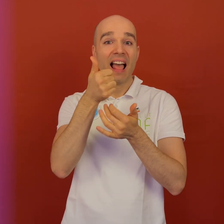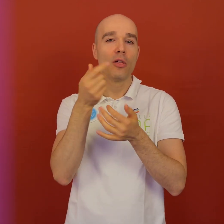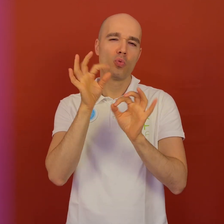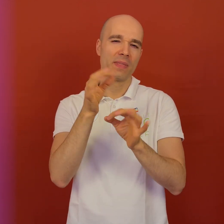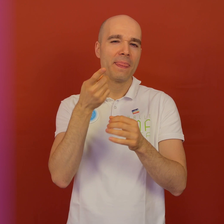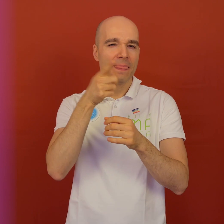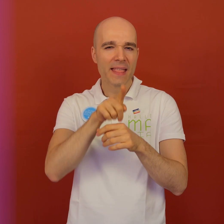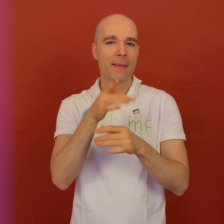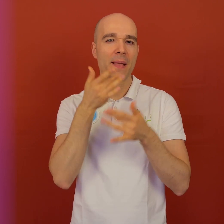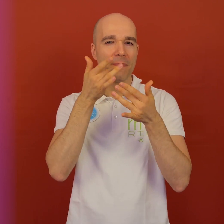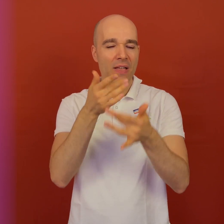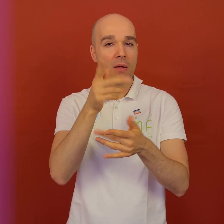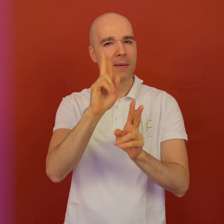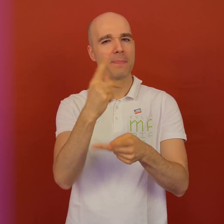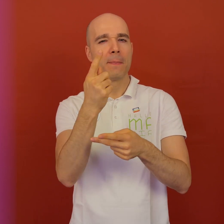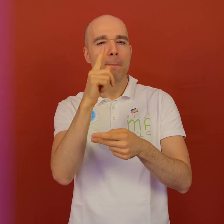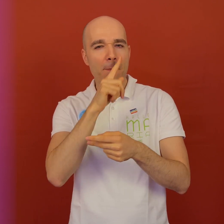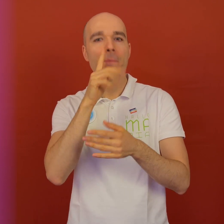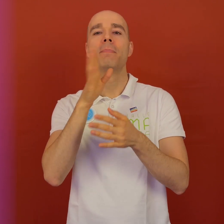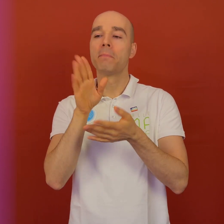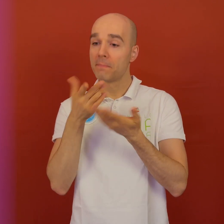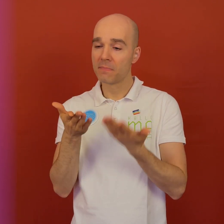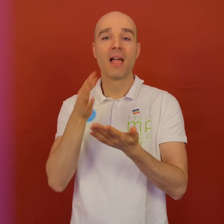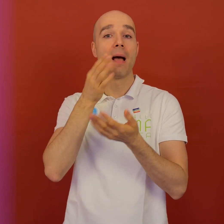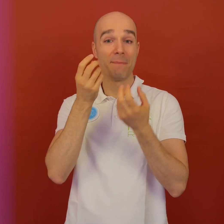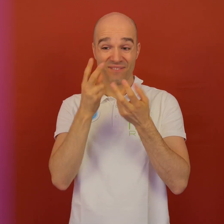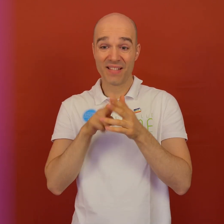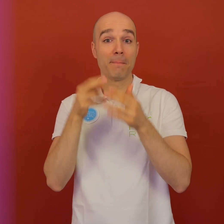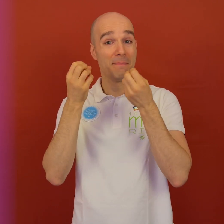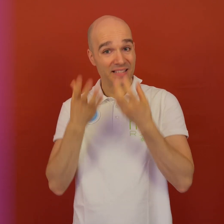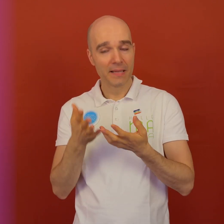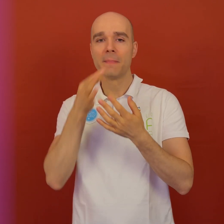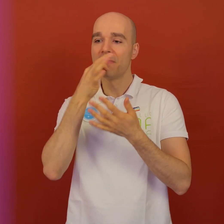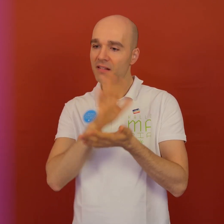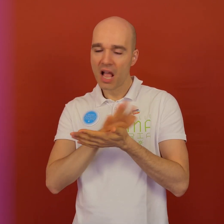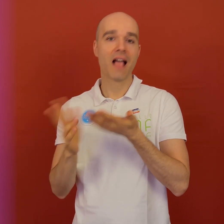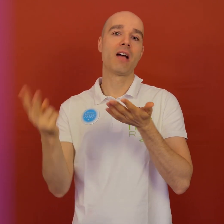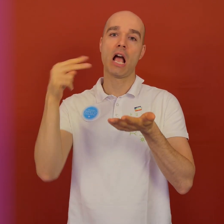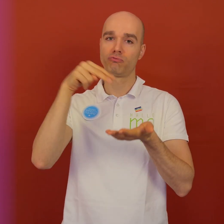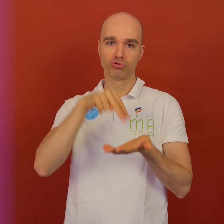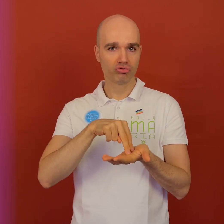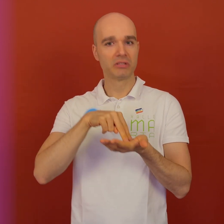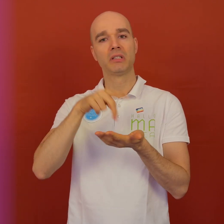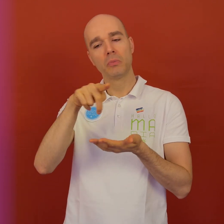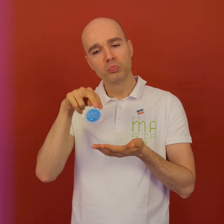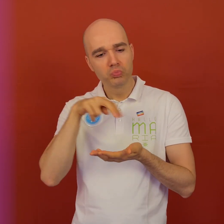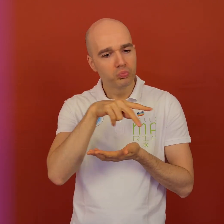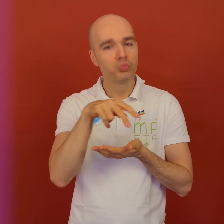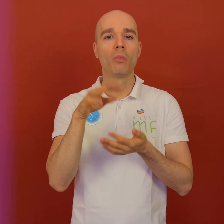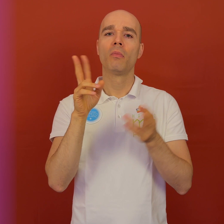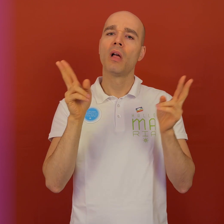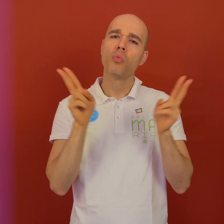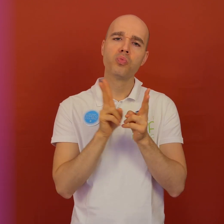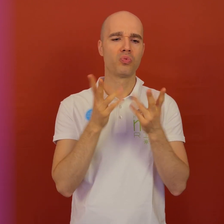dann kannst du folgenden Tipp ausprobieren: Wenn du aufwachst, stehe einfach auf und